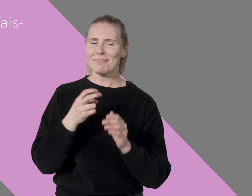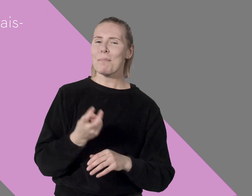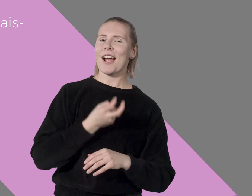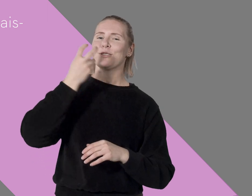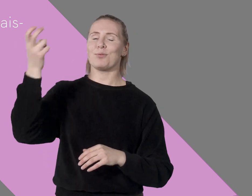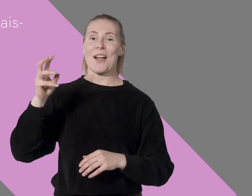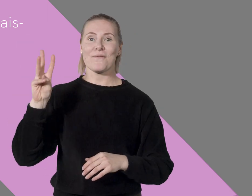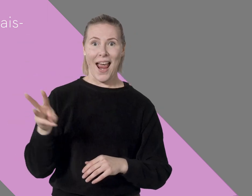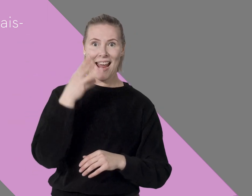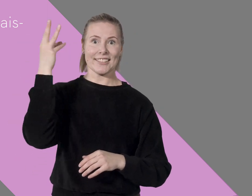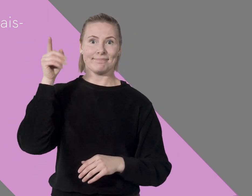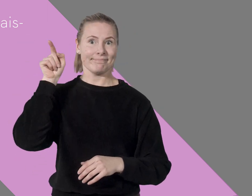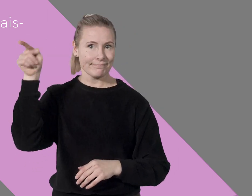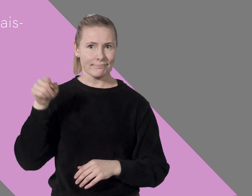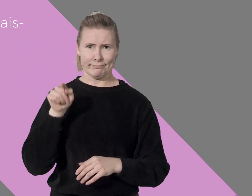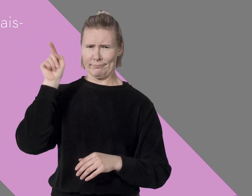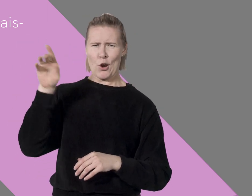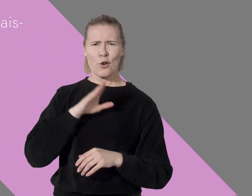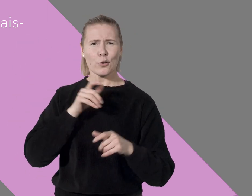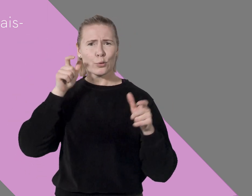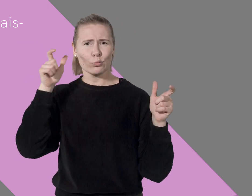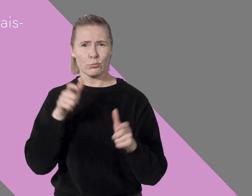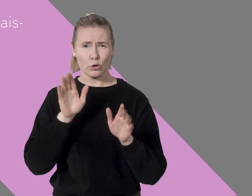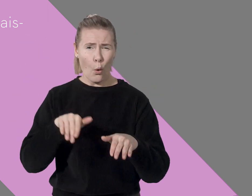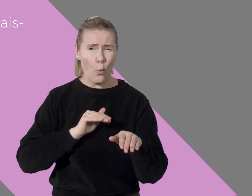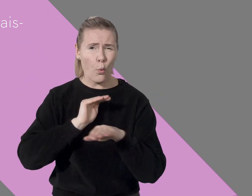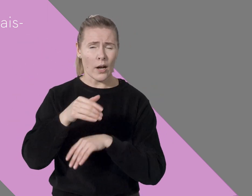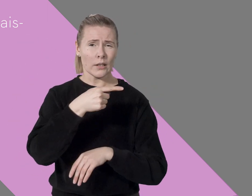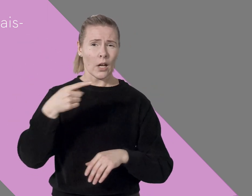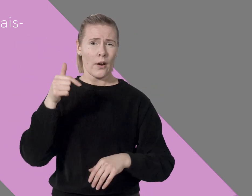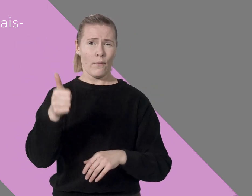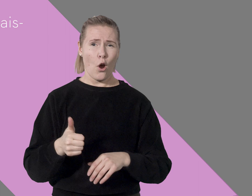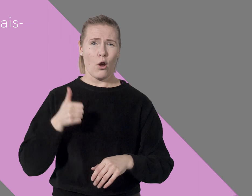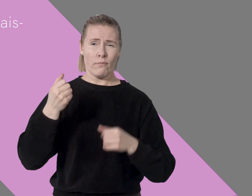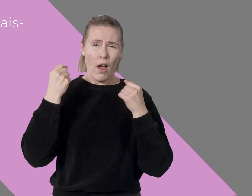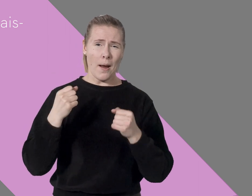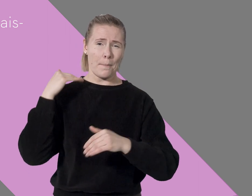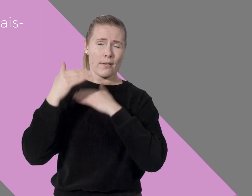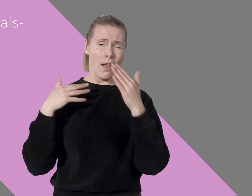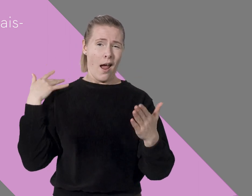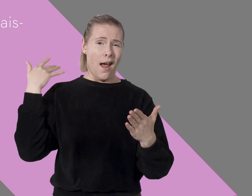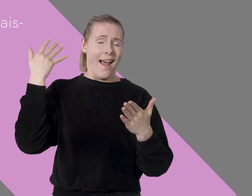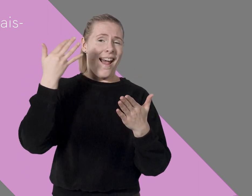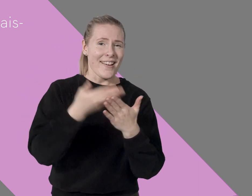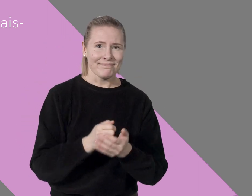matkustetaan Vaasaan, jonka kuurojen yhdistyksen perinteet - yltvät yli 100 vuoden taakse.